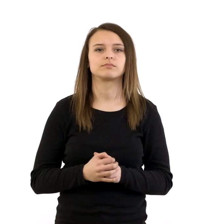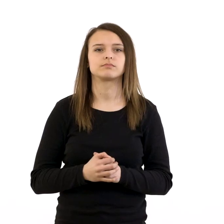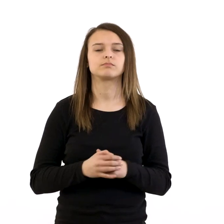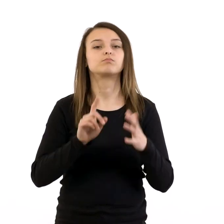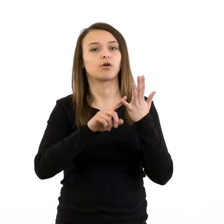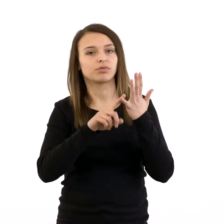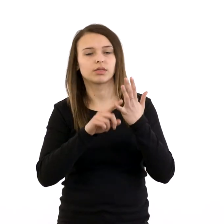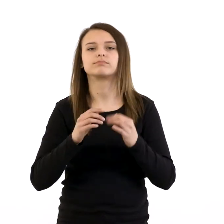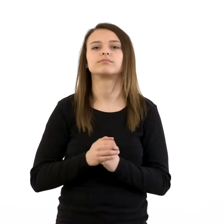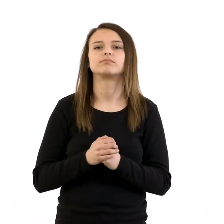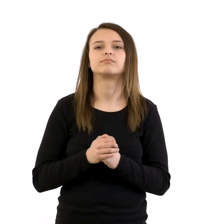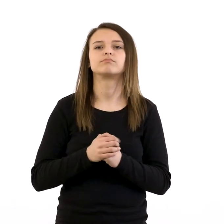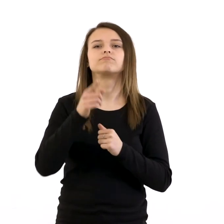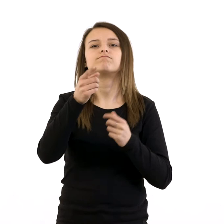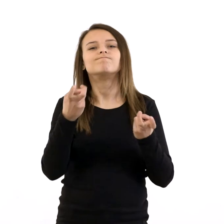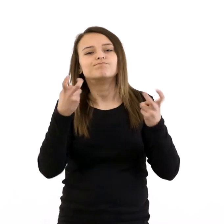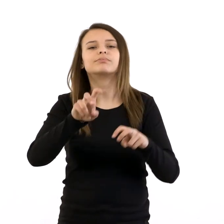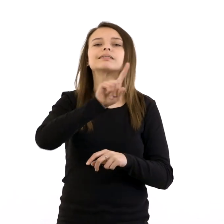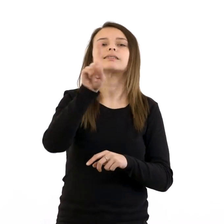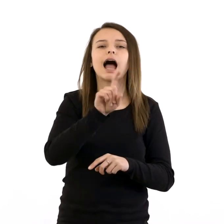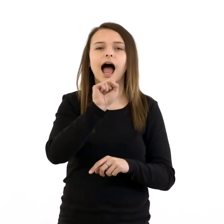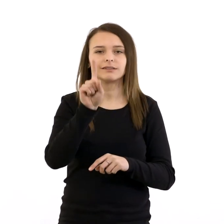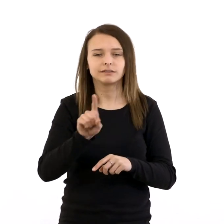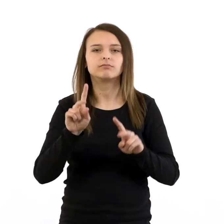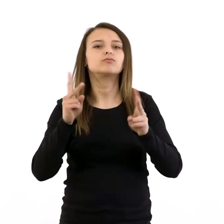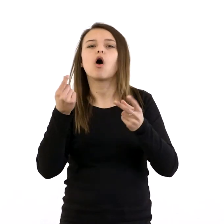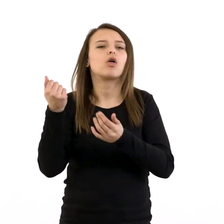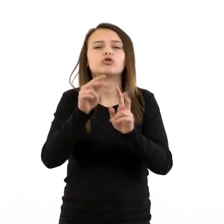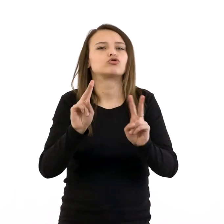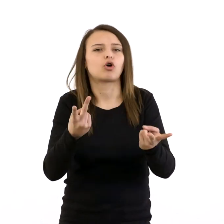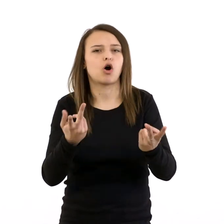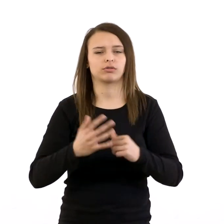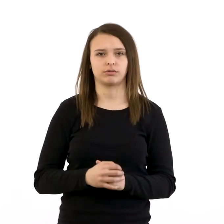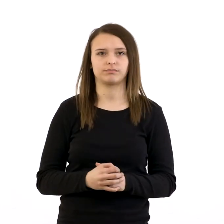Skąd pozyskać finansowanie na stworzenie ZAZU?